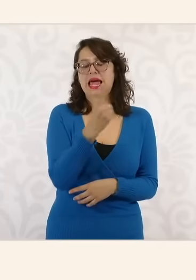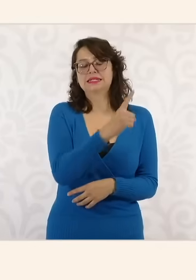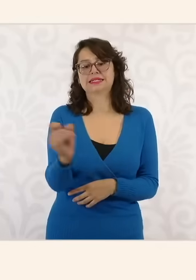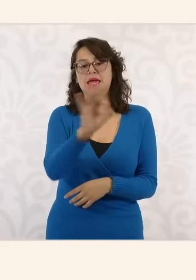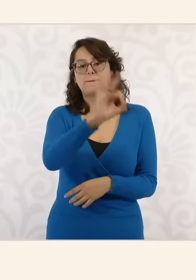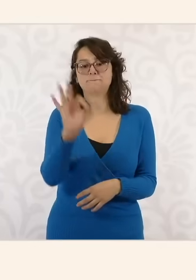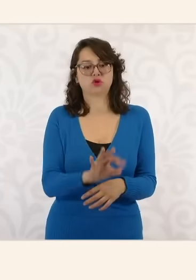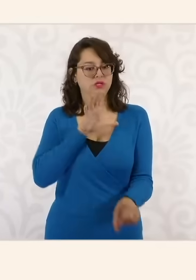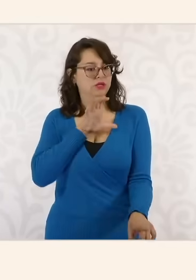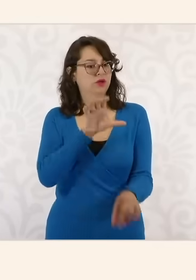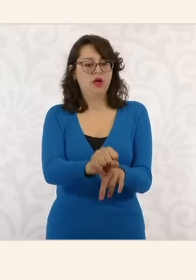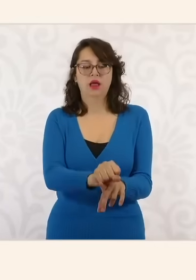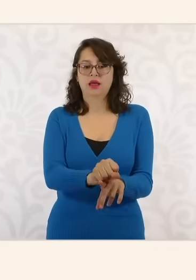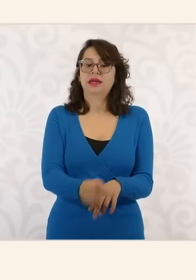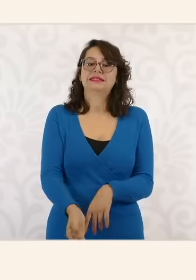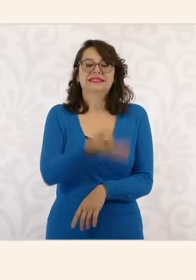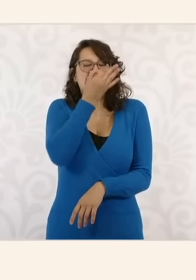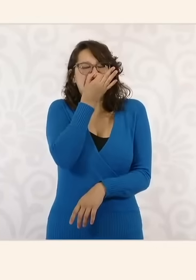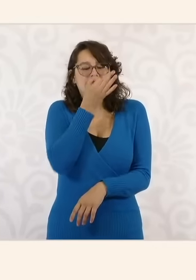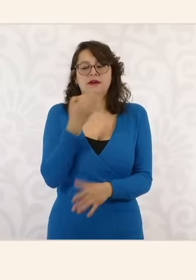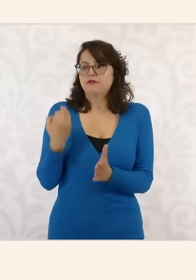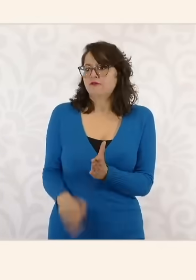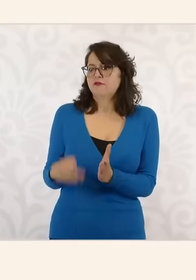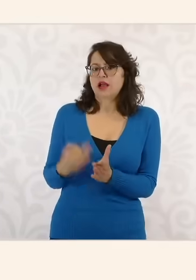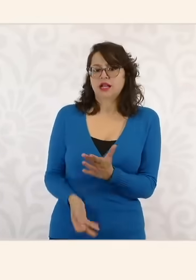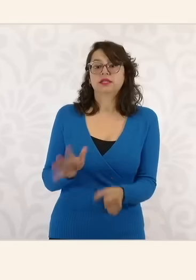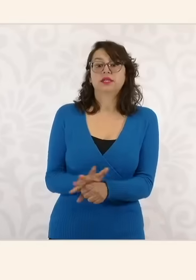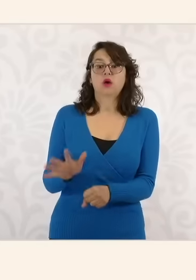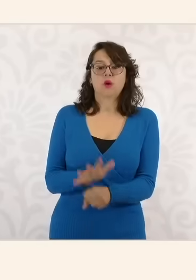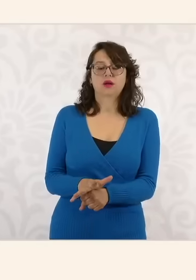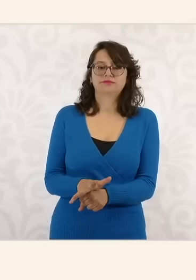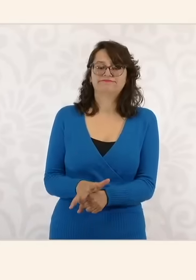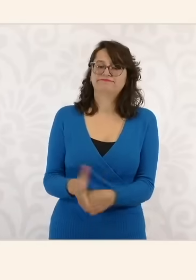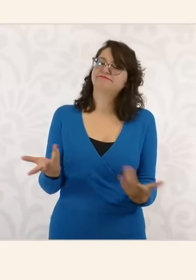que nos queda por avanzar está principalmente asociado y es lo que queremos mostrarles hoy,